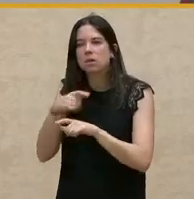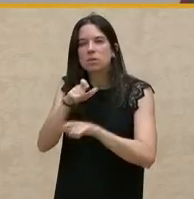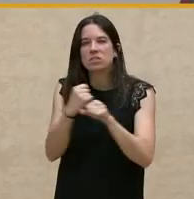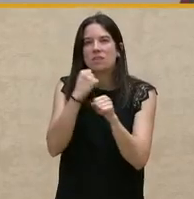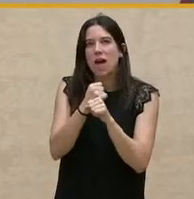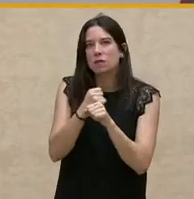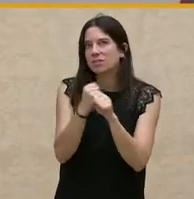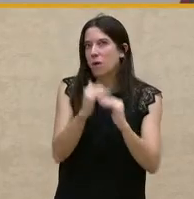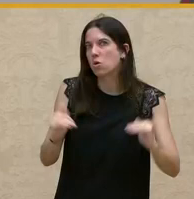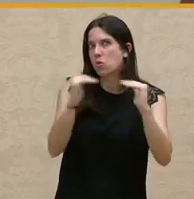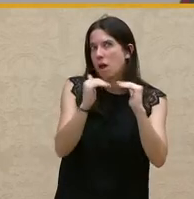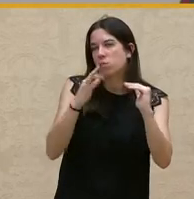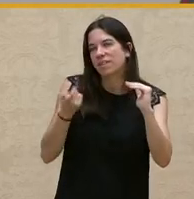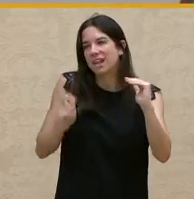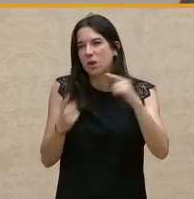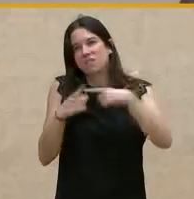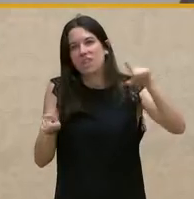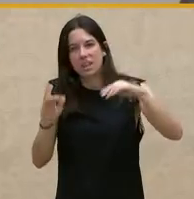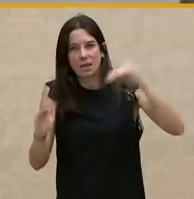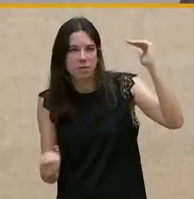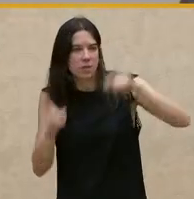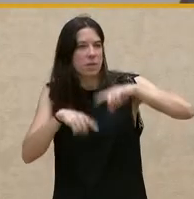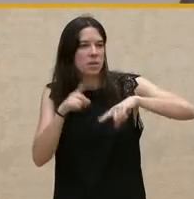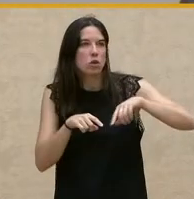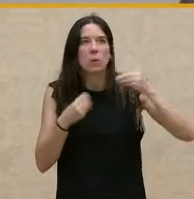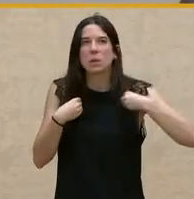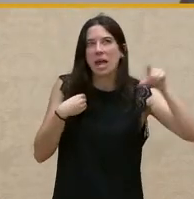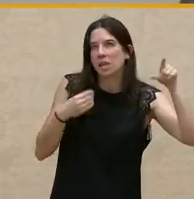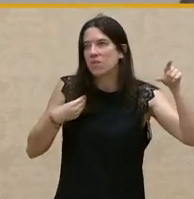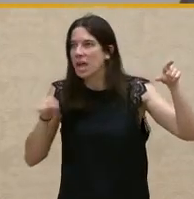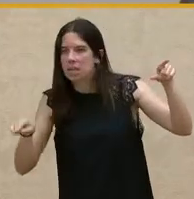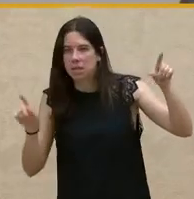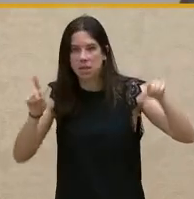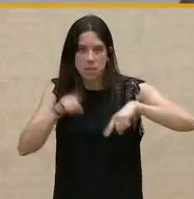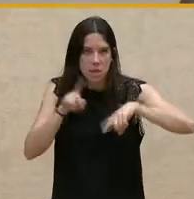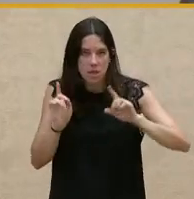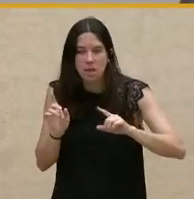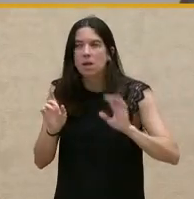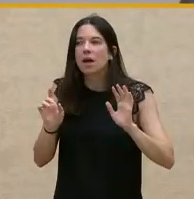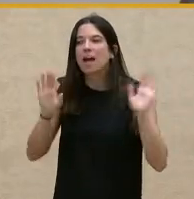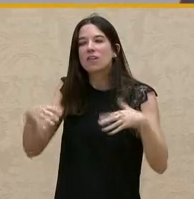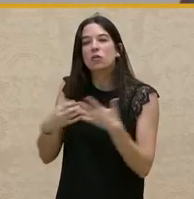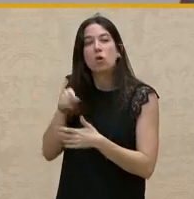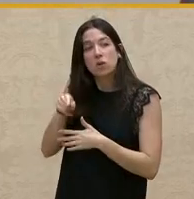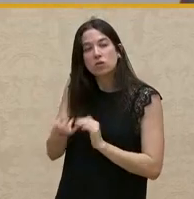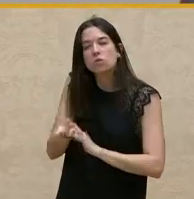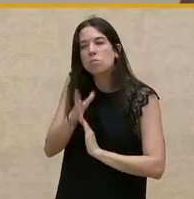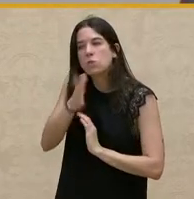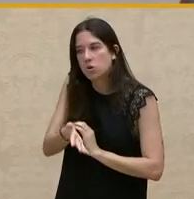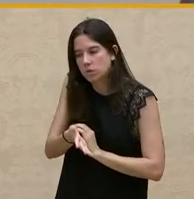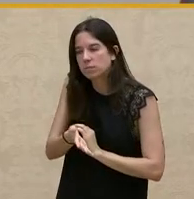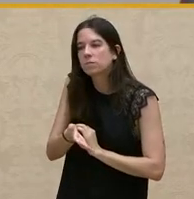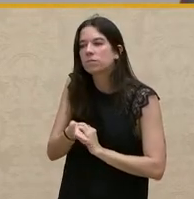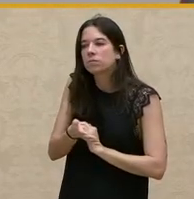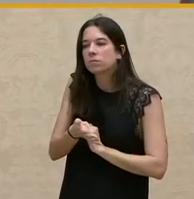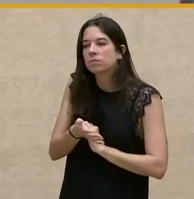pueden cobrar diferente salario según estén en un sitio o en otro, y todo esto sucede, no a causa de